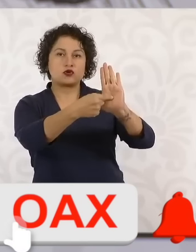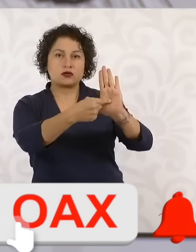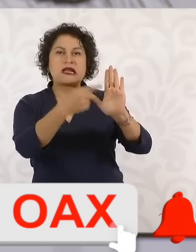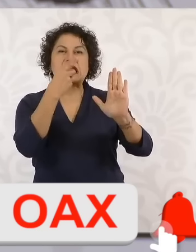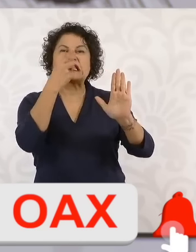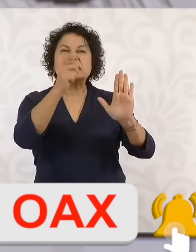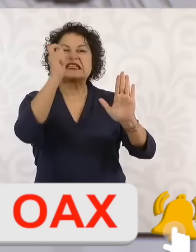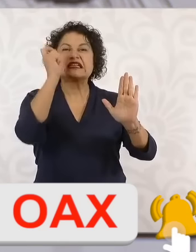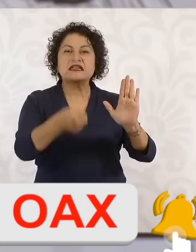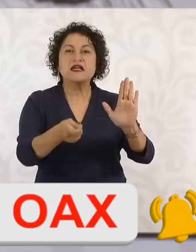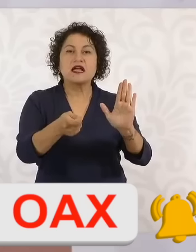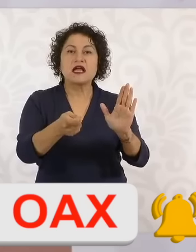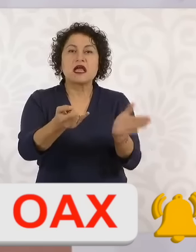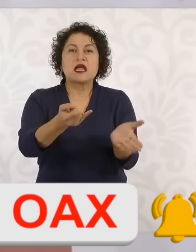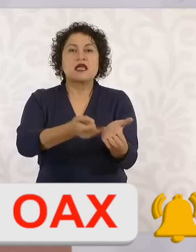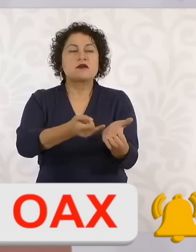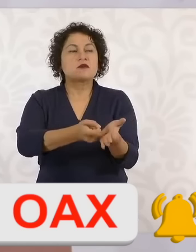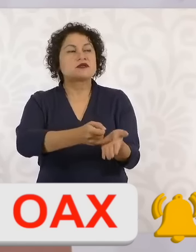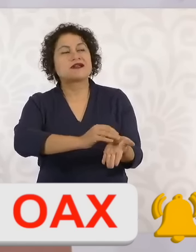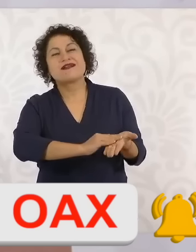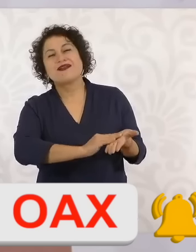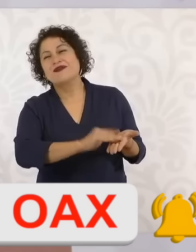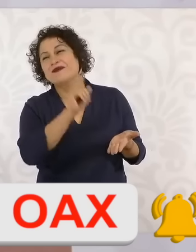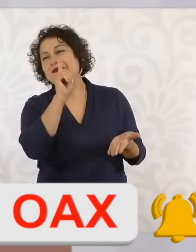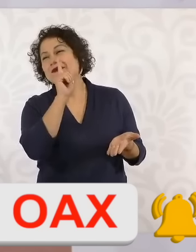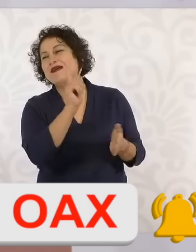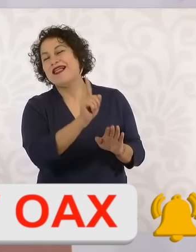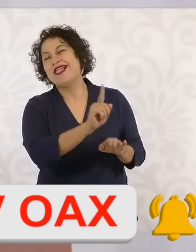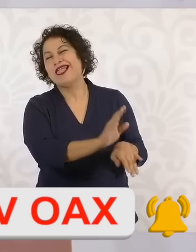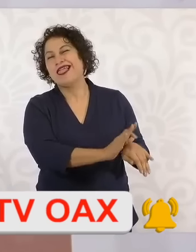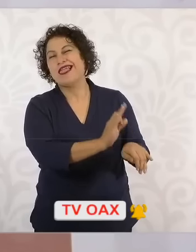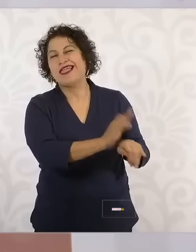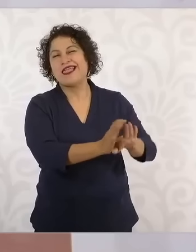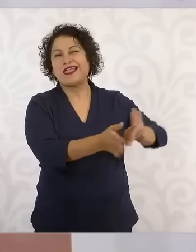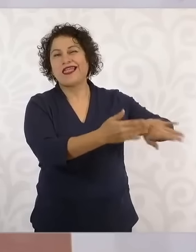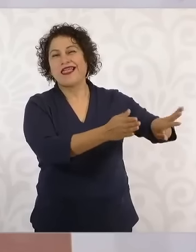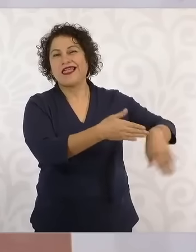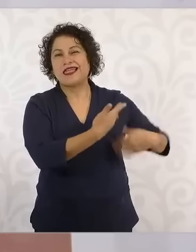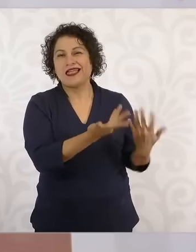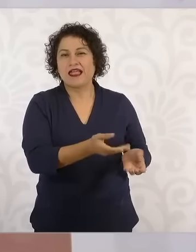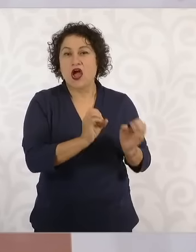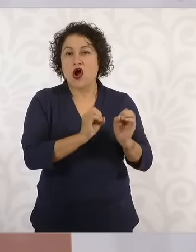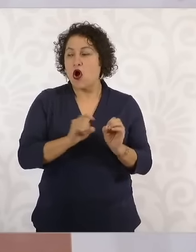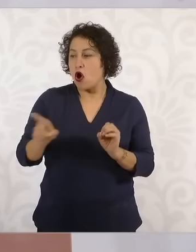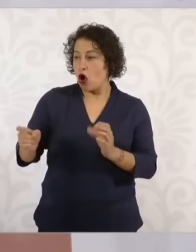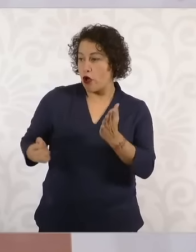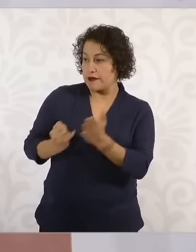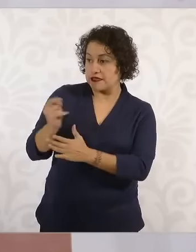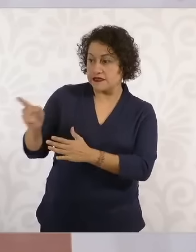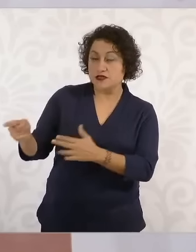o sea, que no era cosa del director del SAT o del secretario de Hacienda o de nadie. Este,